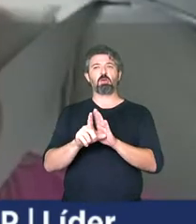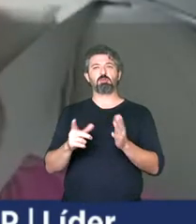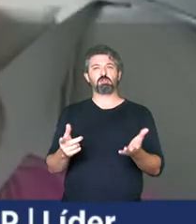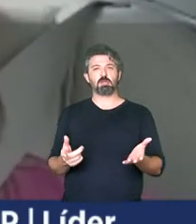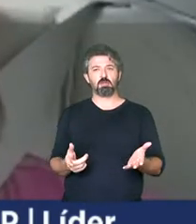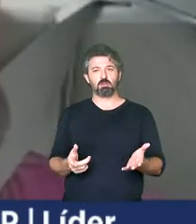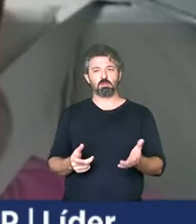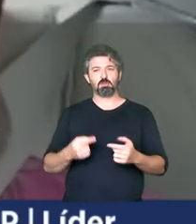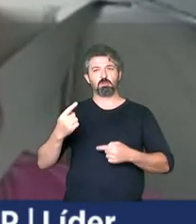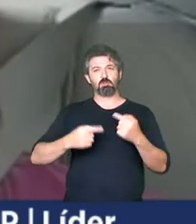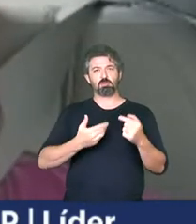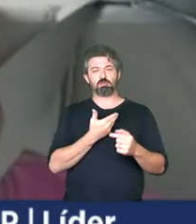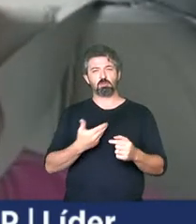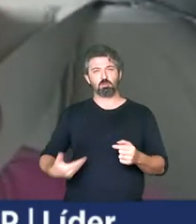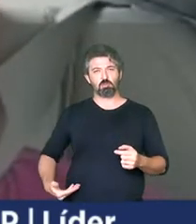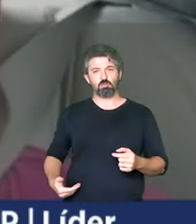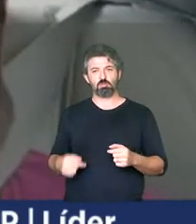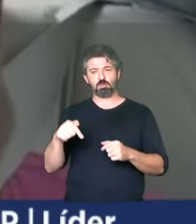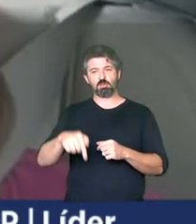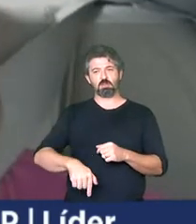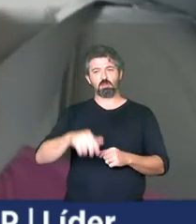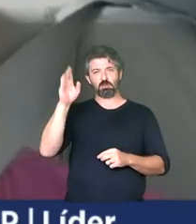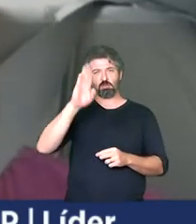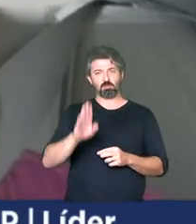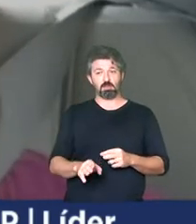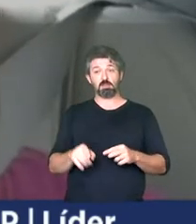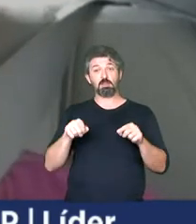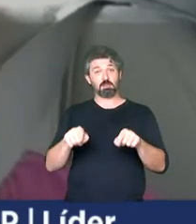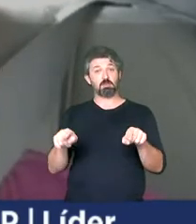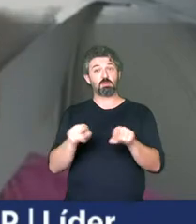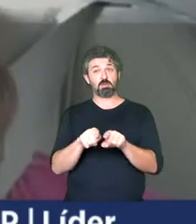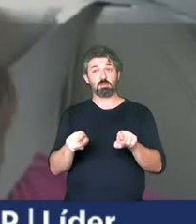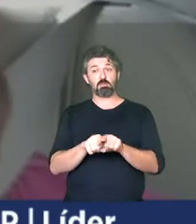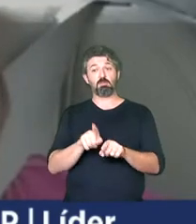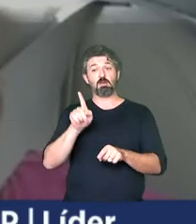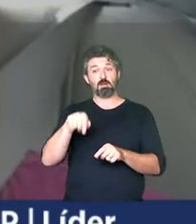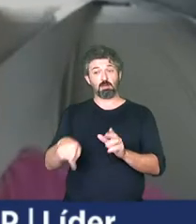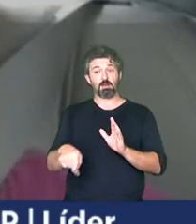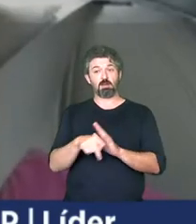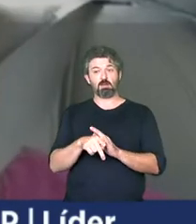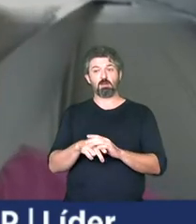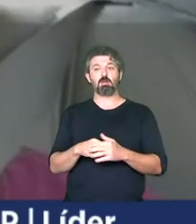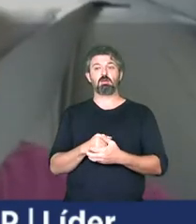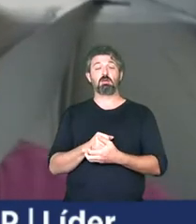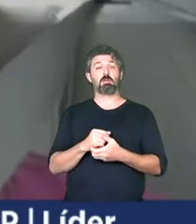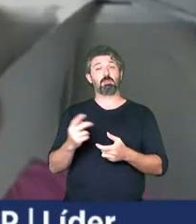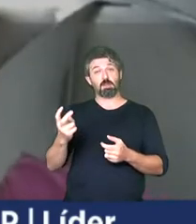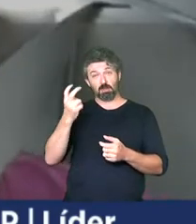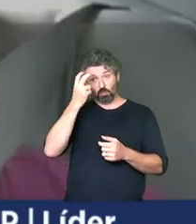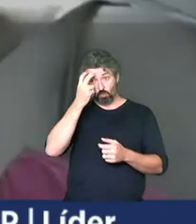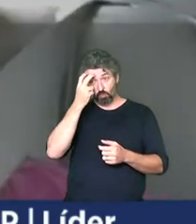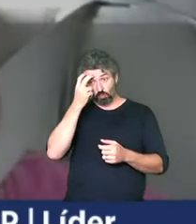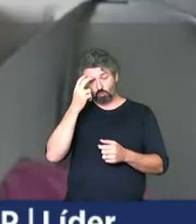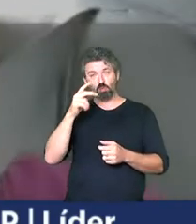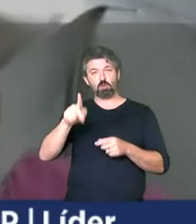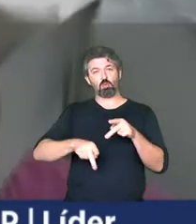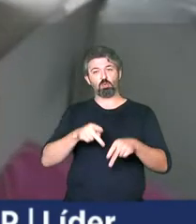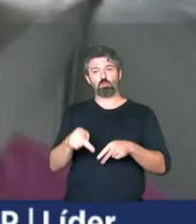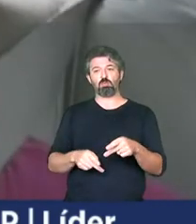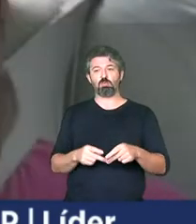SE EXPRESSAREM E SEREM OBJETO DE LEGISLAÇÃO, DE POLÍTICAS PÚBLICAS NO BRASIL ISSO INCLUSIVE FAZ PARTE DESSE ESTATUTO DA CULTURA DO POVO